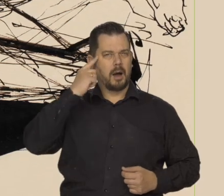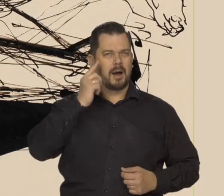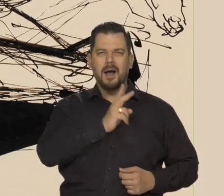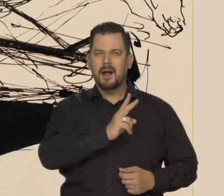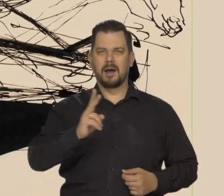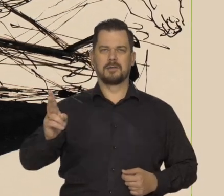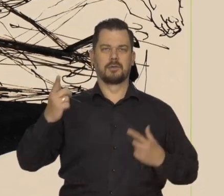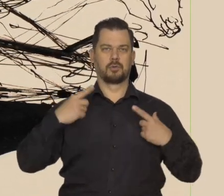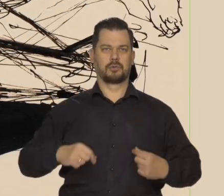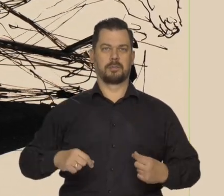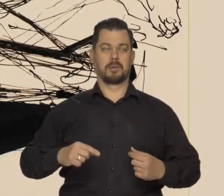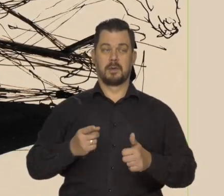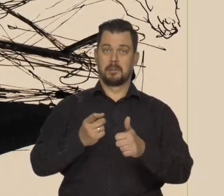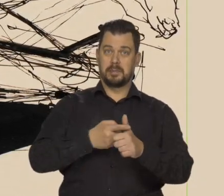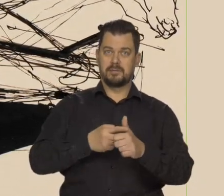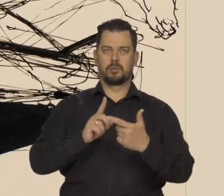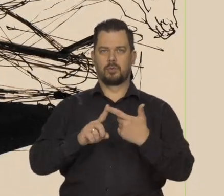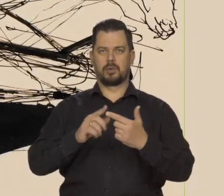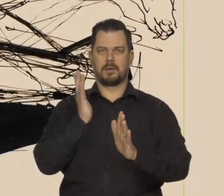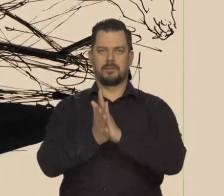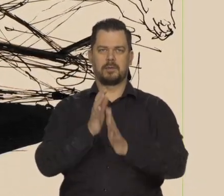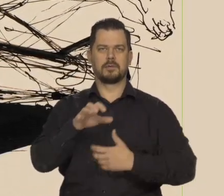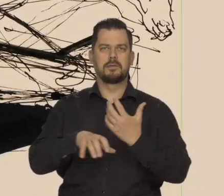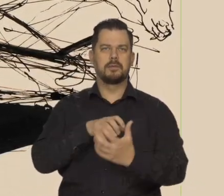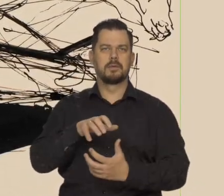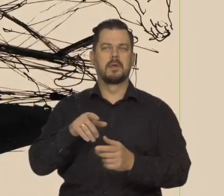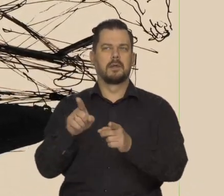że każda z bezimiennych ofiar zarówno I, jak i II wojny światowej